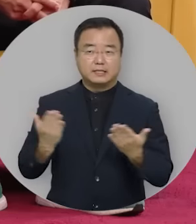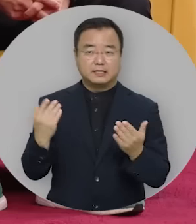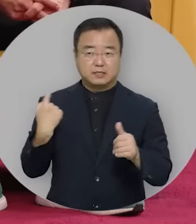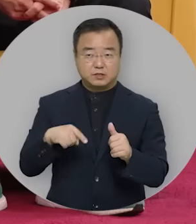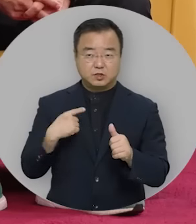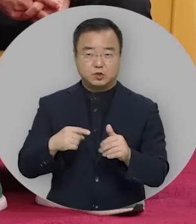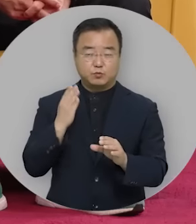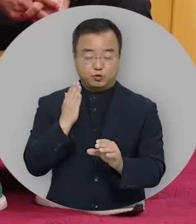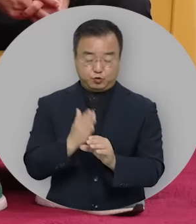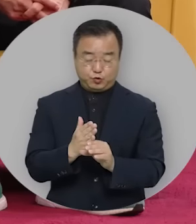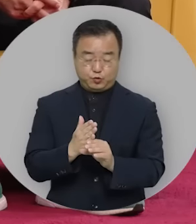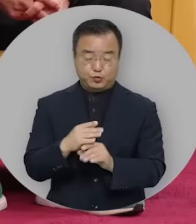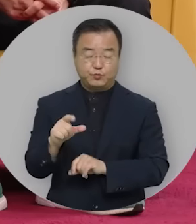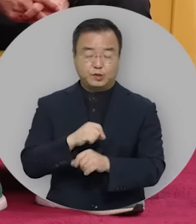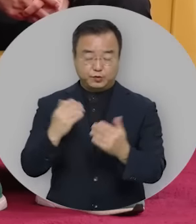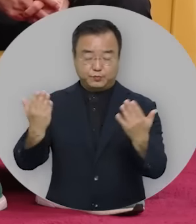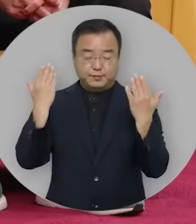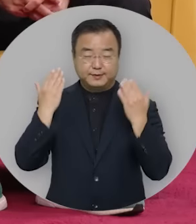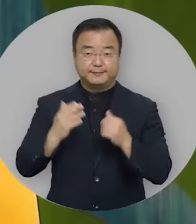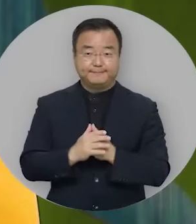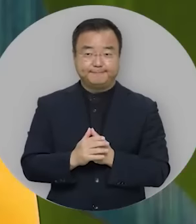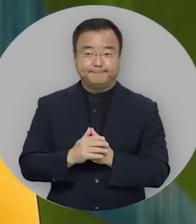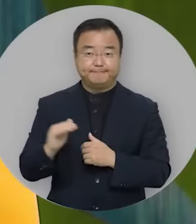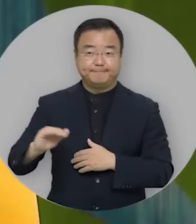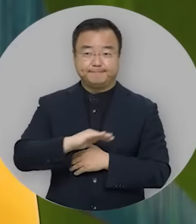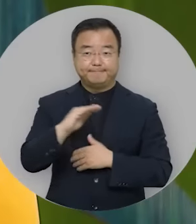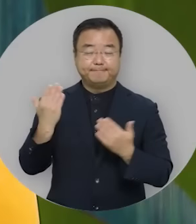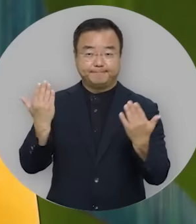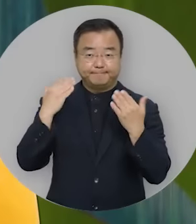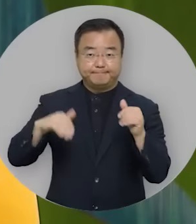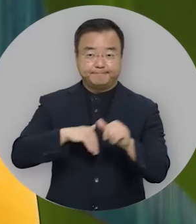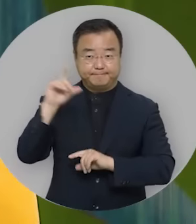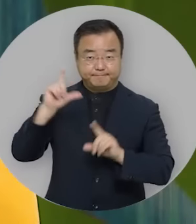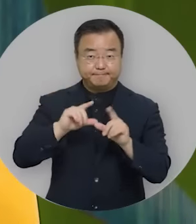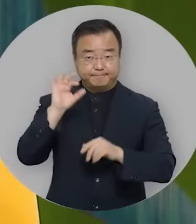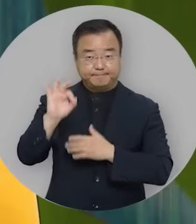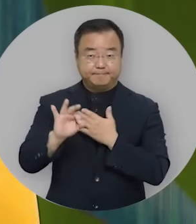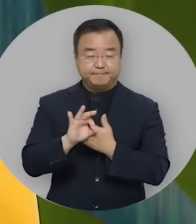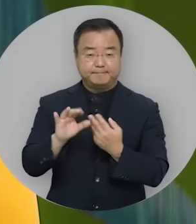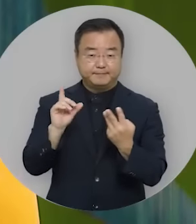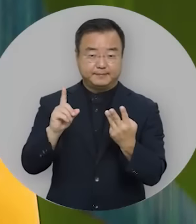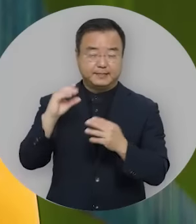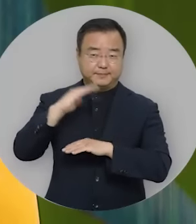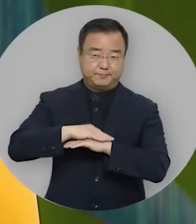직업교육 중점 특수학교입니다. 우리 학교 현장을 보면 3D프린터를 가지고